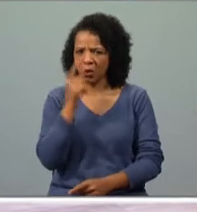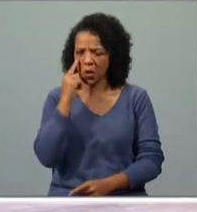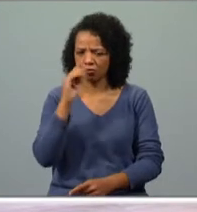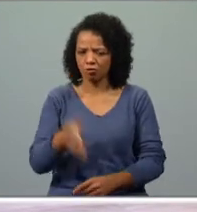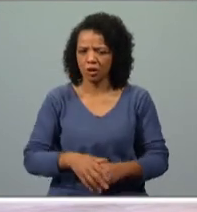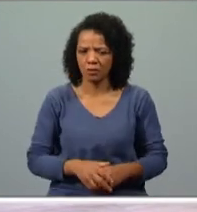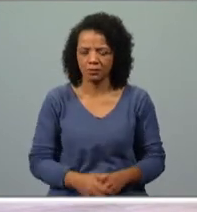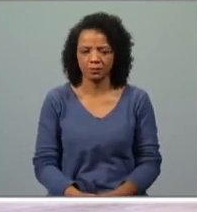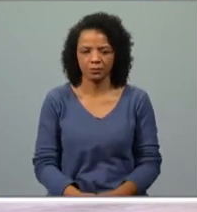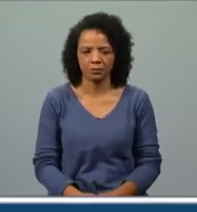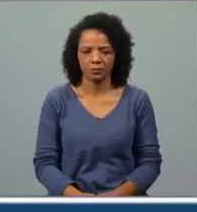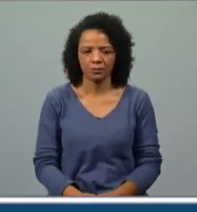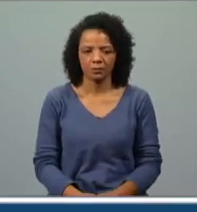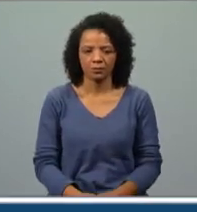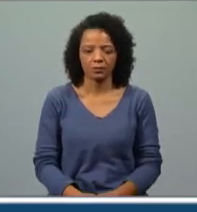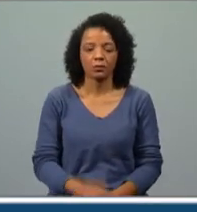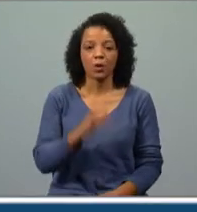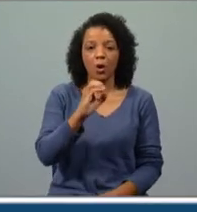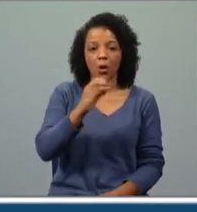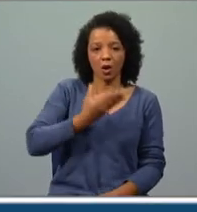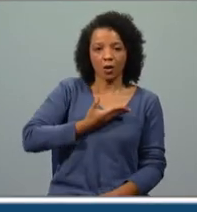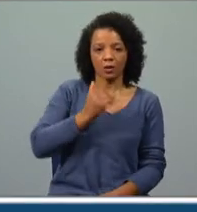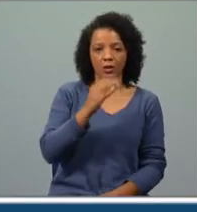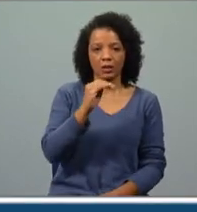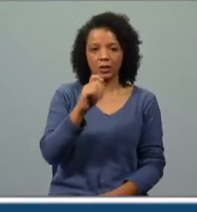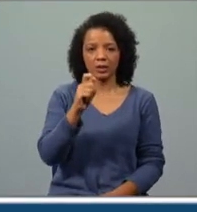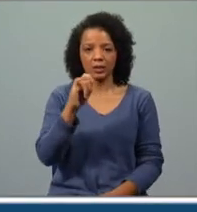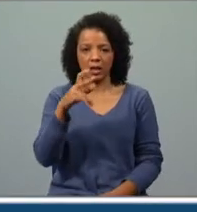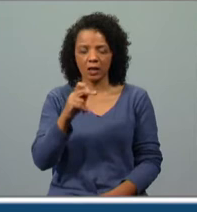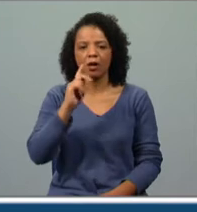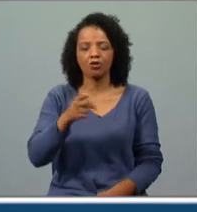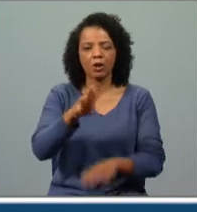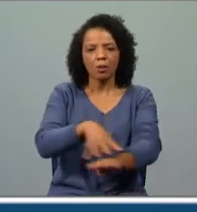e a odisseia é um poema épico que data 和奧德賽是一首史詩約會